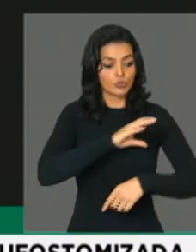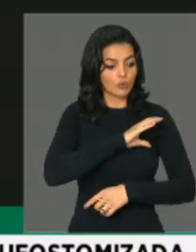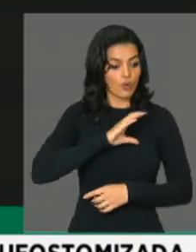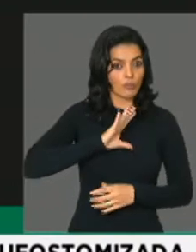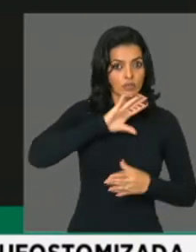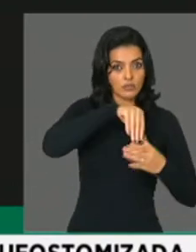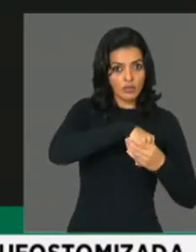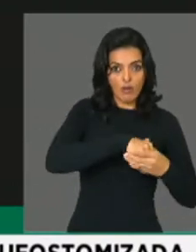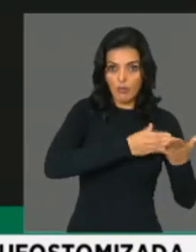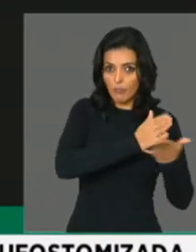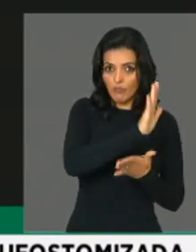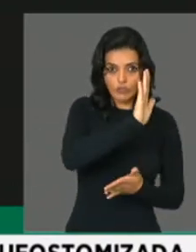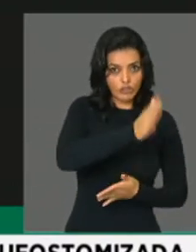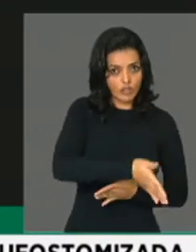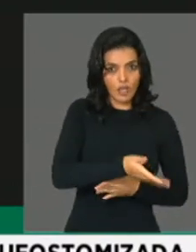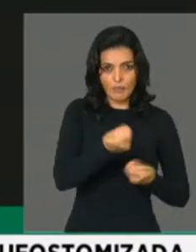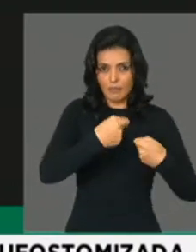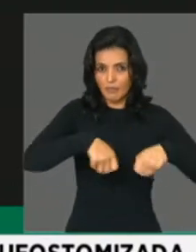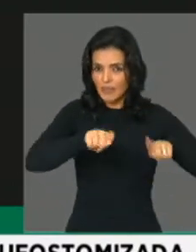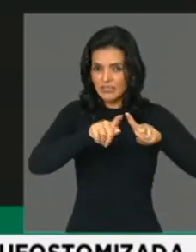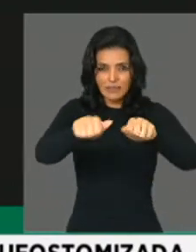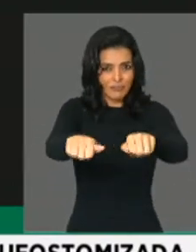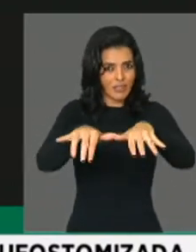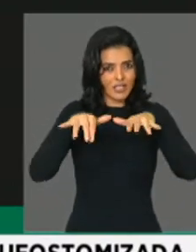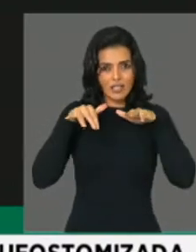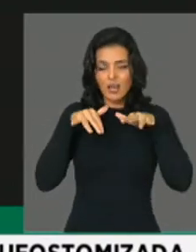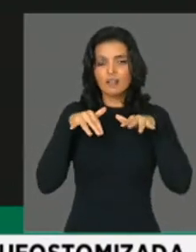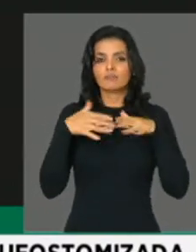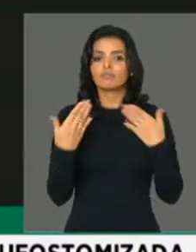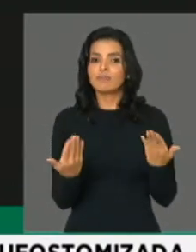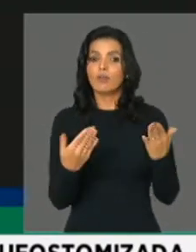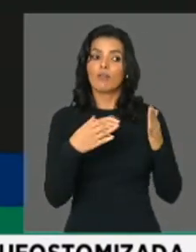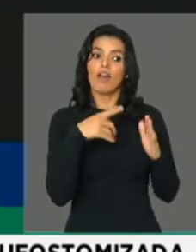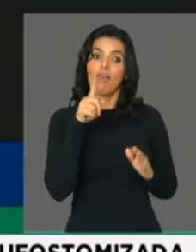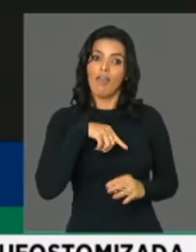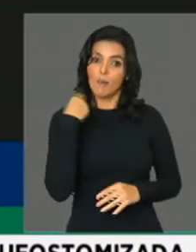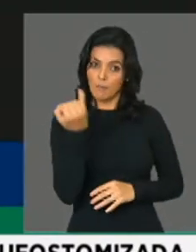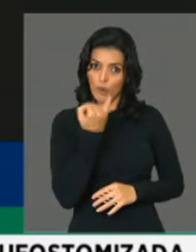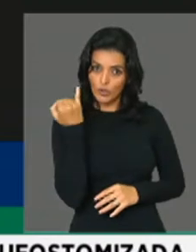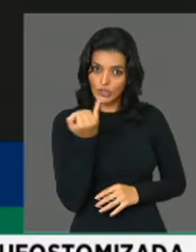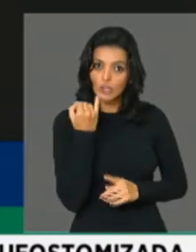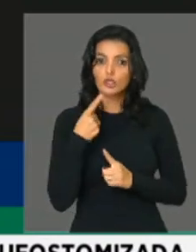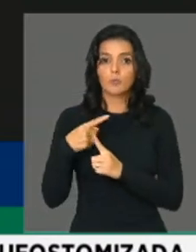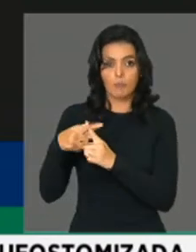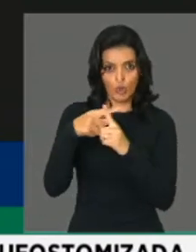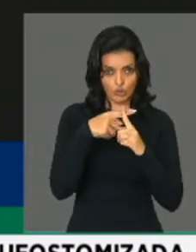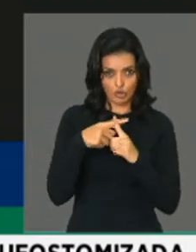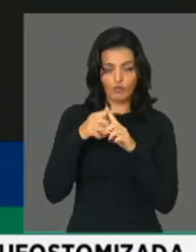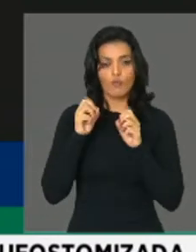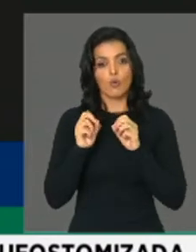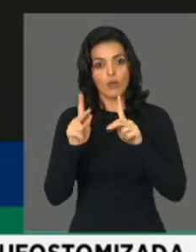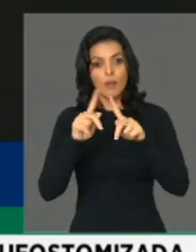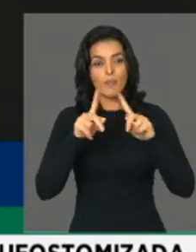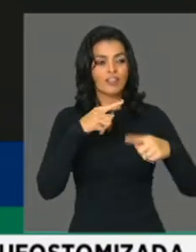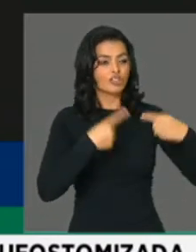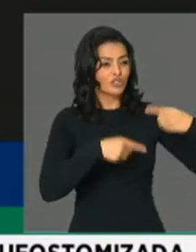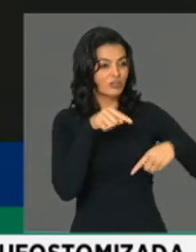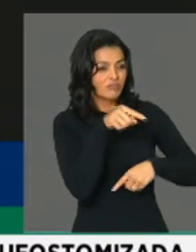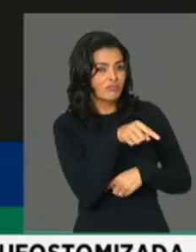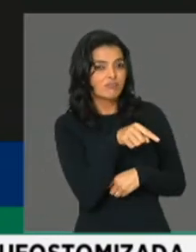COMO SE ACHAM. APROVADO. ESTÃO PREJUDICADAS PROPOSIÇÃO INICIAL E AS EMENDAS. EM VOTAÇÃO A REDAÇÃO FINAL. AQUELES QUE FOREM PELA APROVAÇÃO